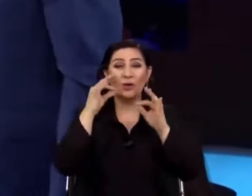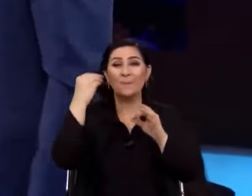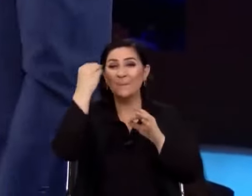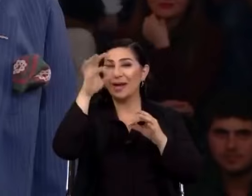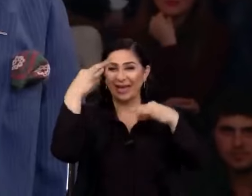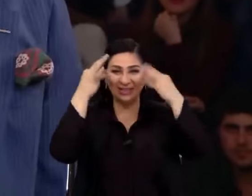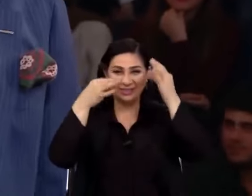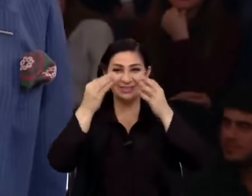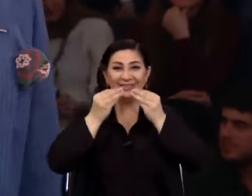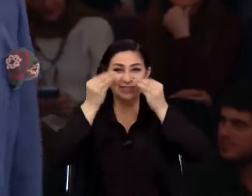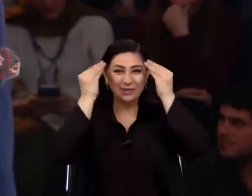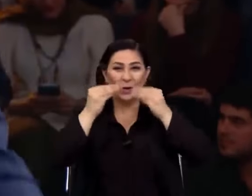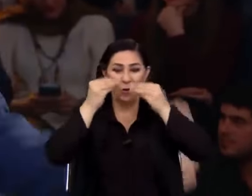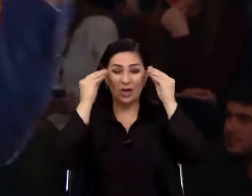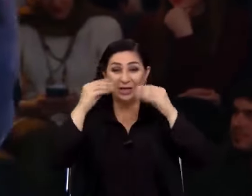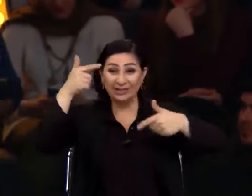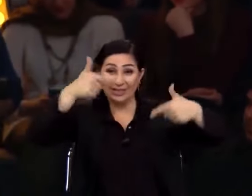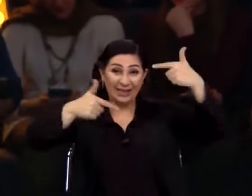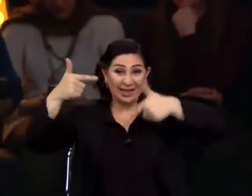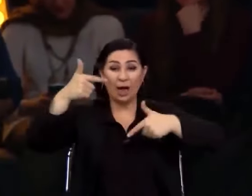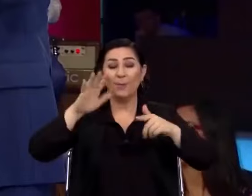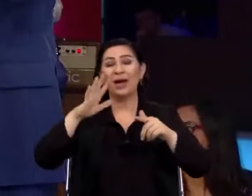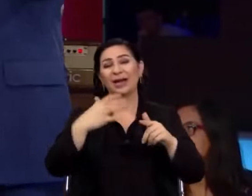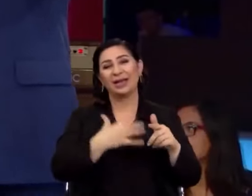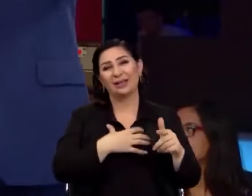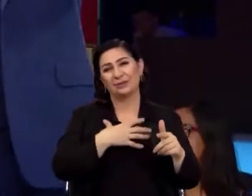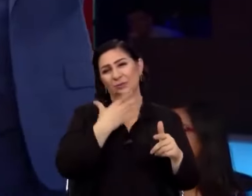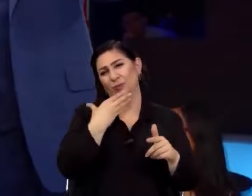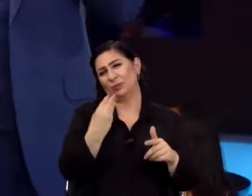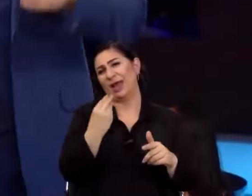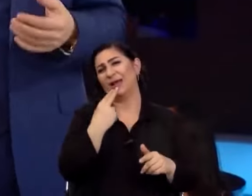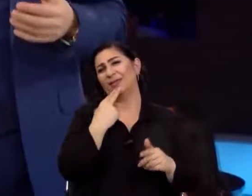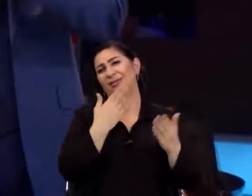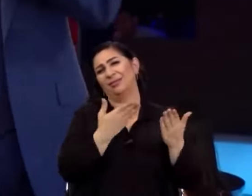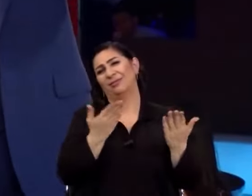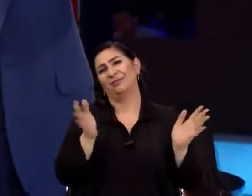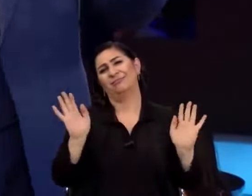açıları korkutucu olabilir ama Lerzan zaten Hakikaten çok güzel kızdır makyajı